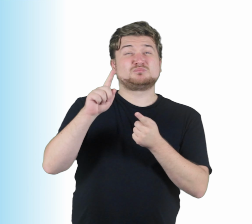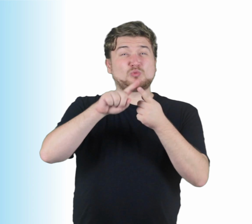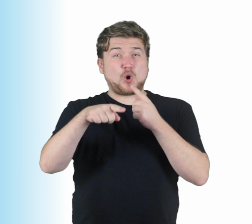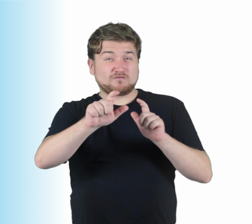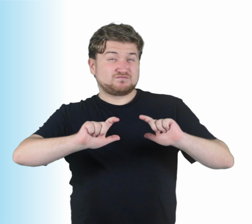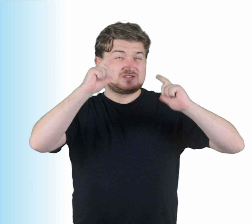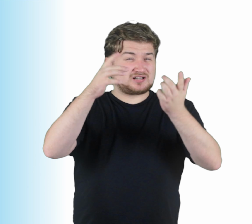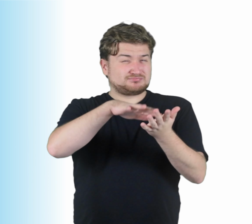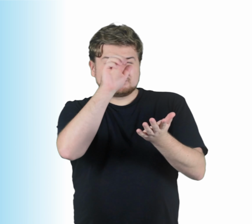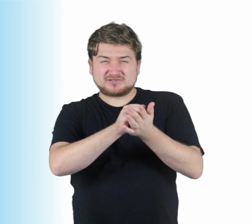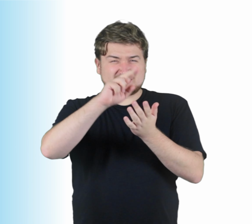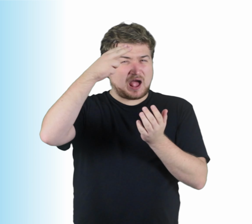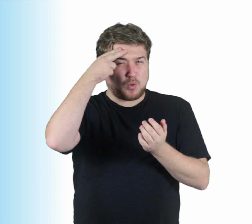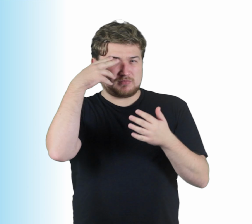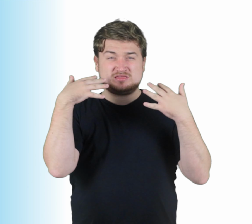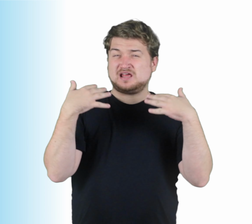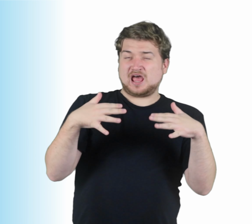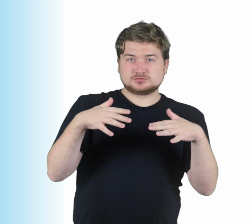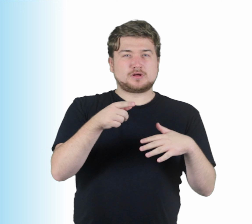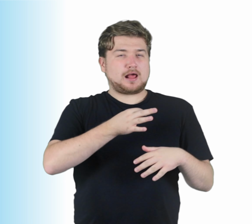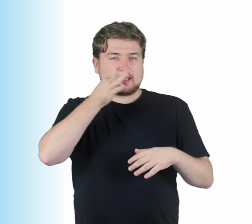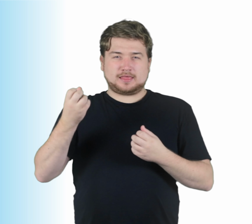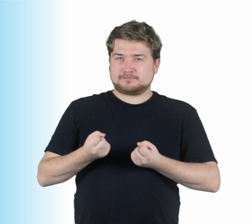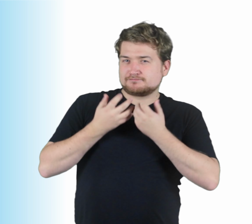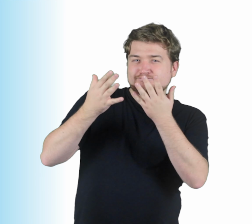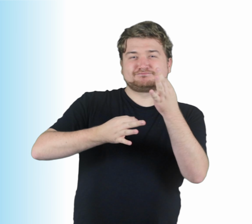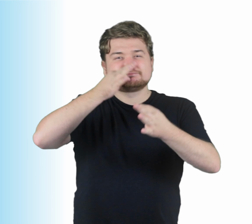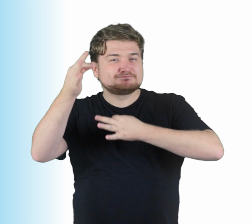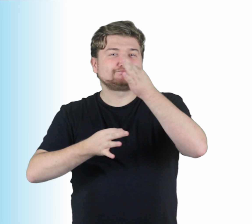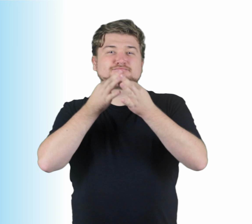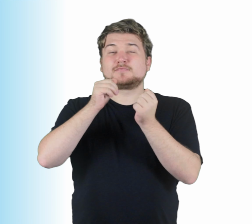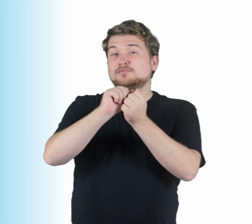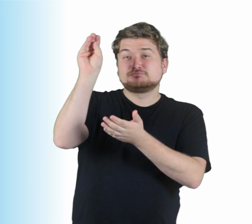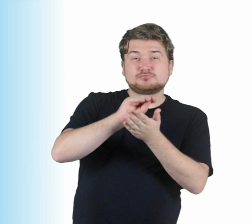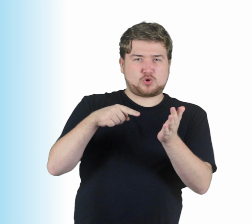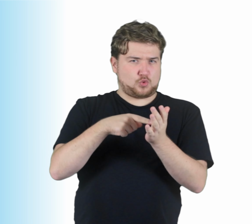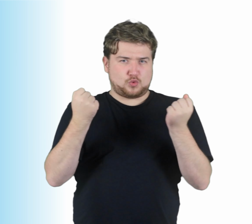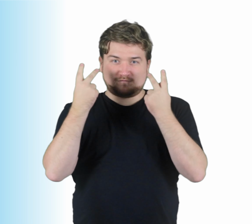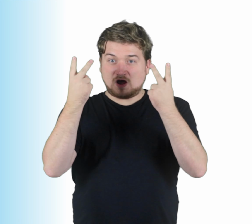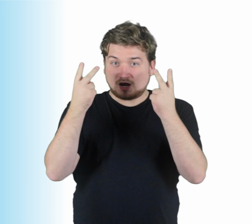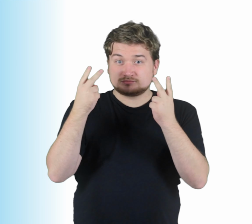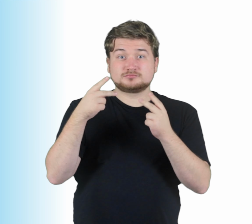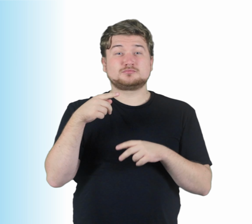Bardzo ważne po przeżyciu traumatycznego stresu jest wyrażenie tego w postaci opowiedzenia lub opisania.